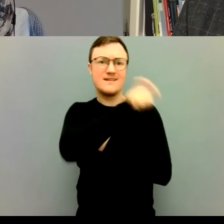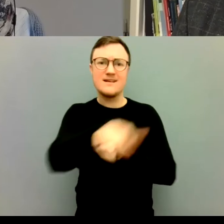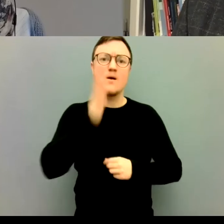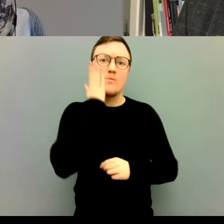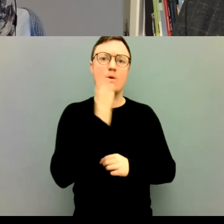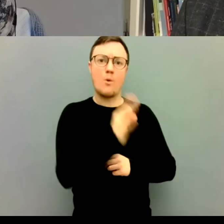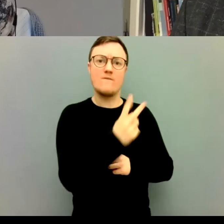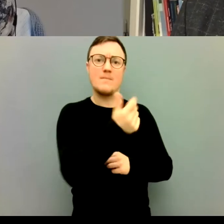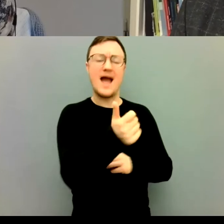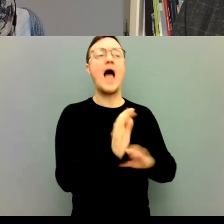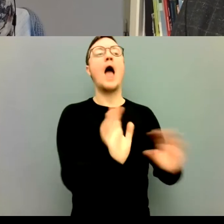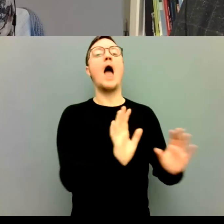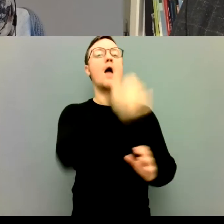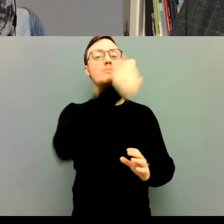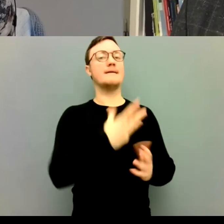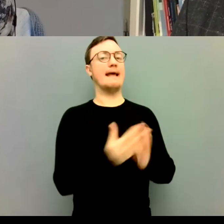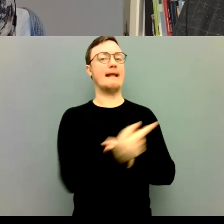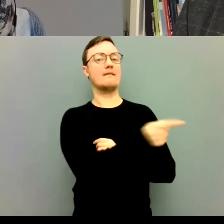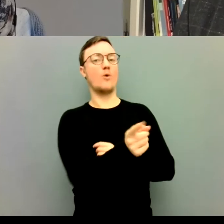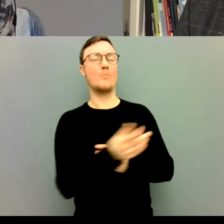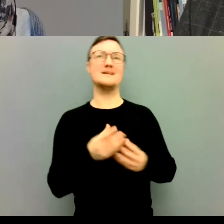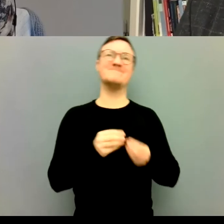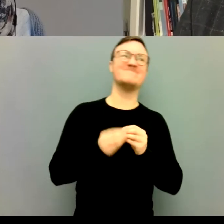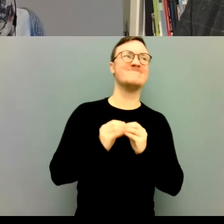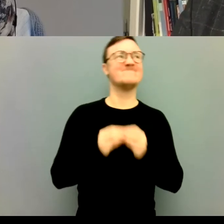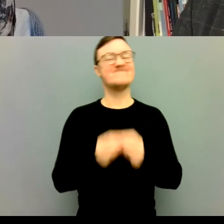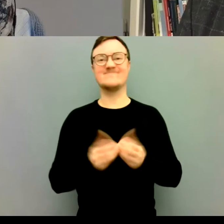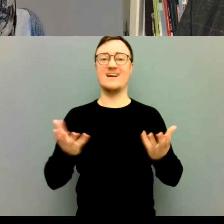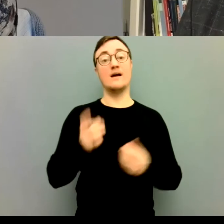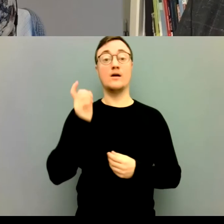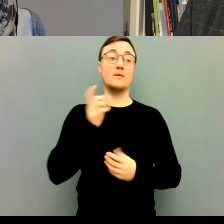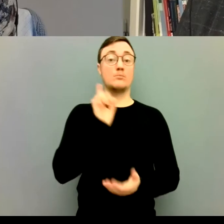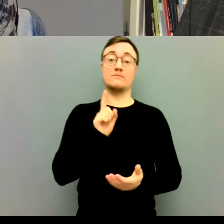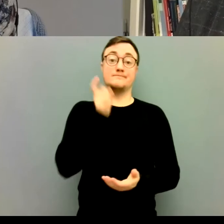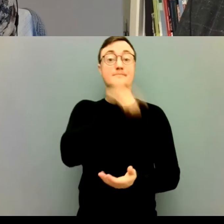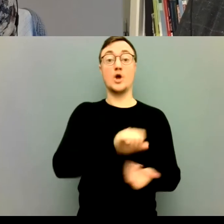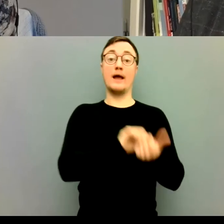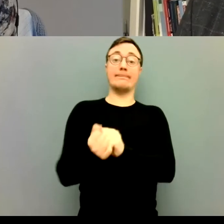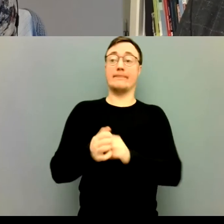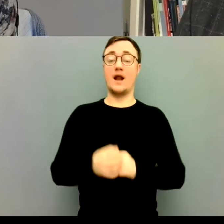men så kom signalen att de som bor på HVB, de är inte prioriterade.